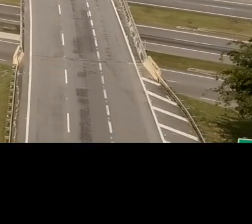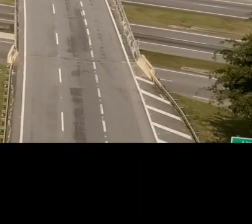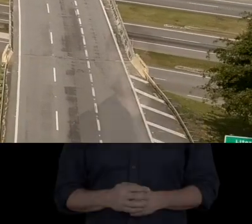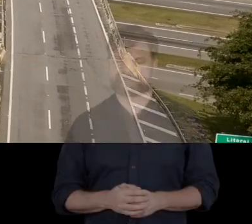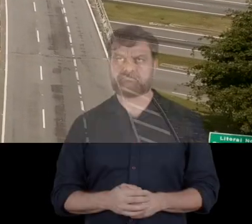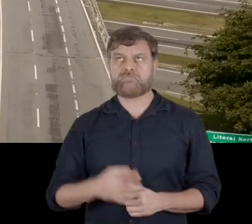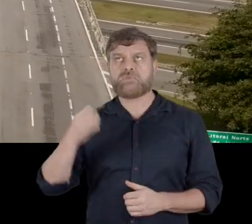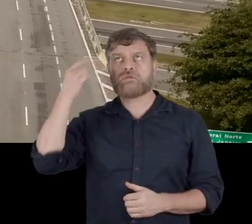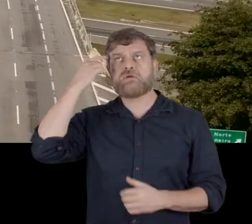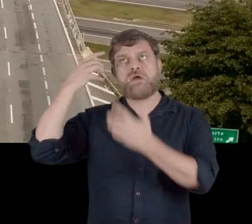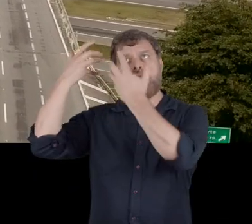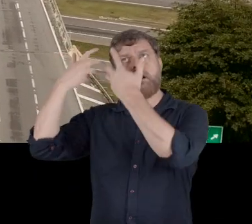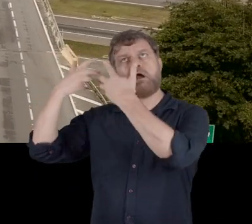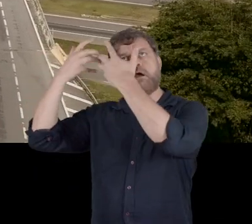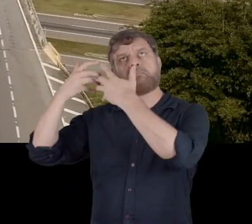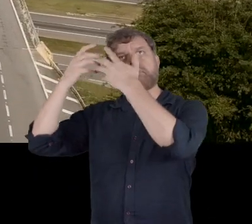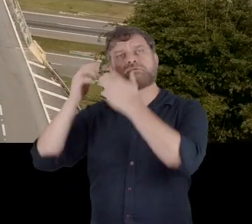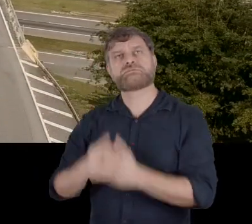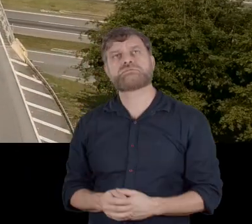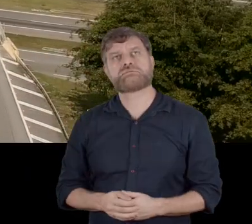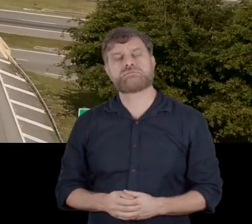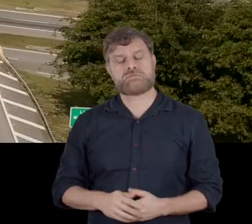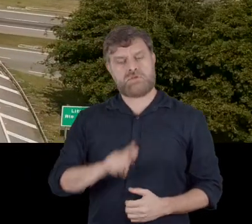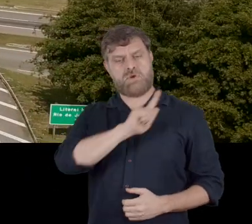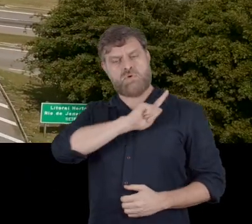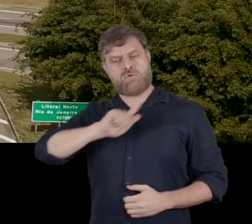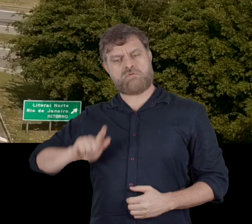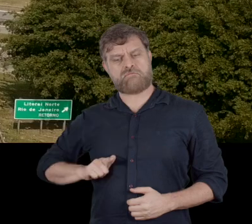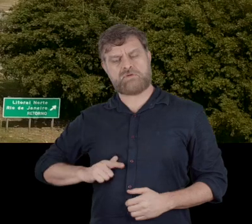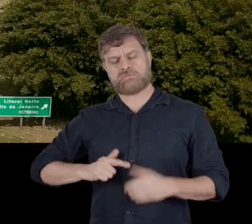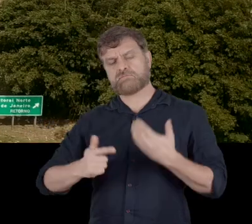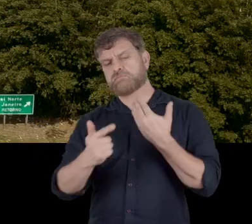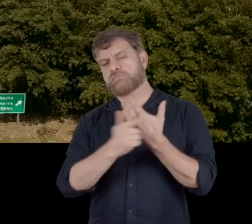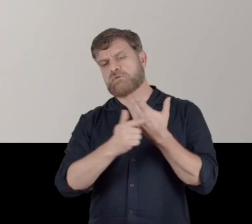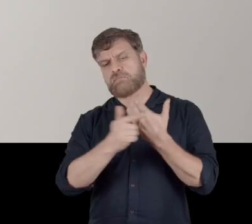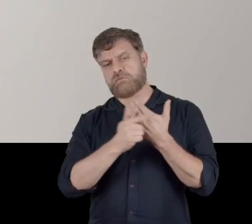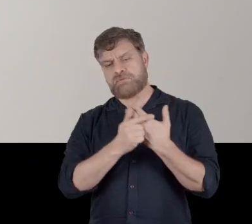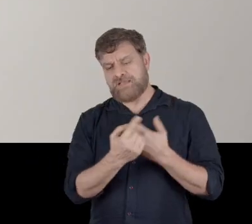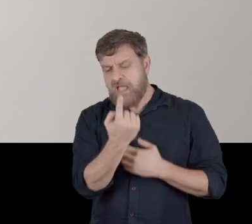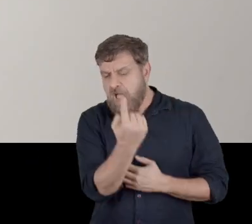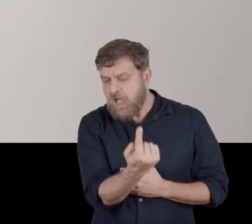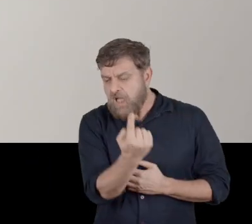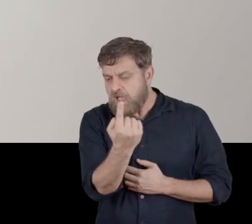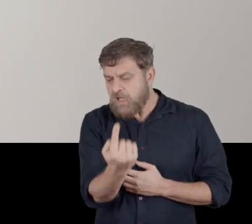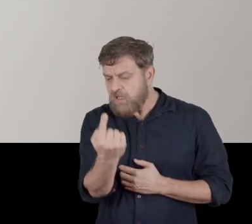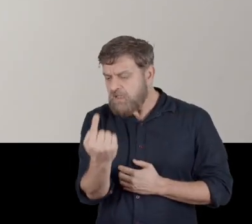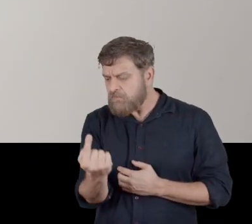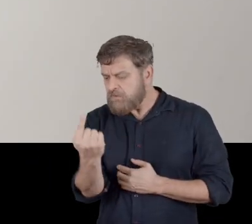Pra você pensar um pouco qual que é o papel do Estado em relação aos indivíduos,